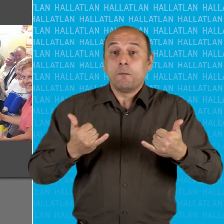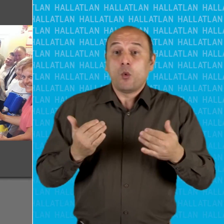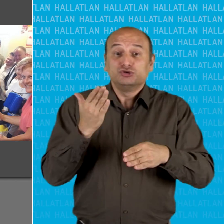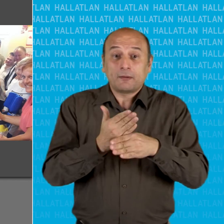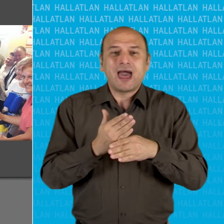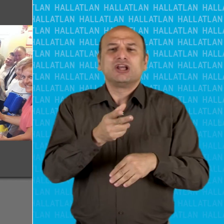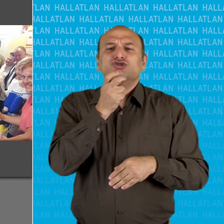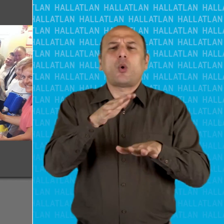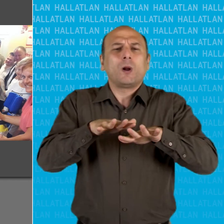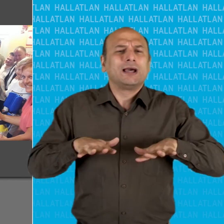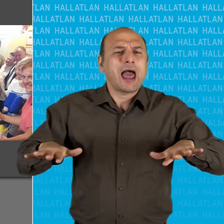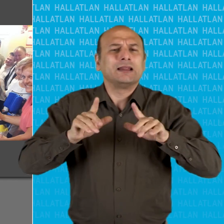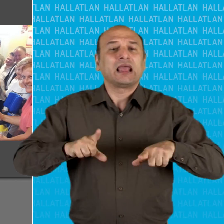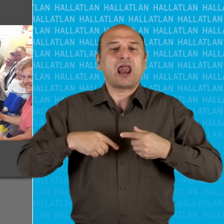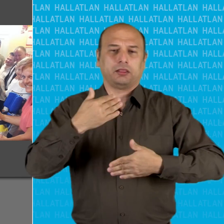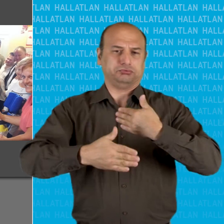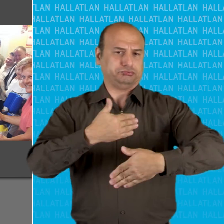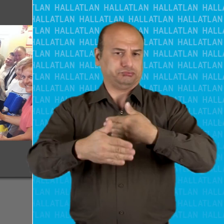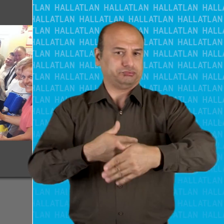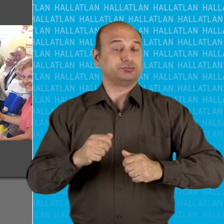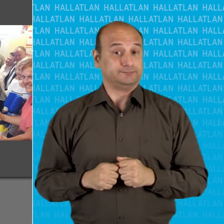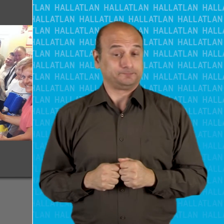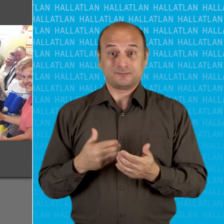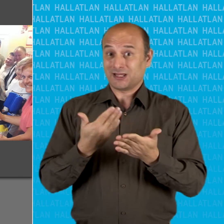ma viszont már szerves része Csongrád életének.